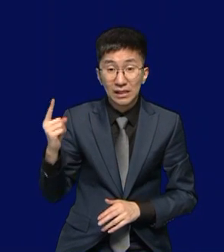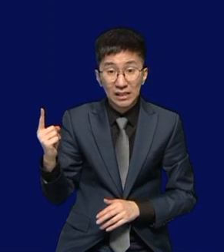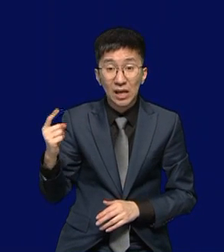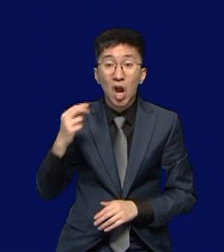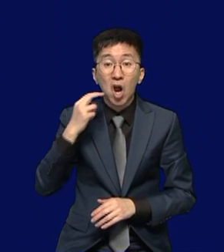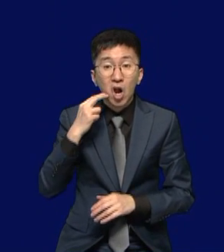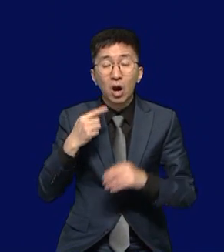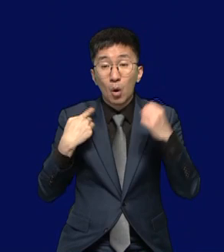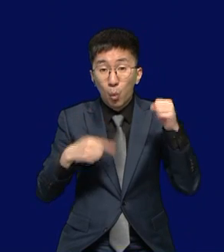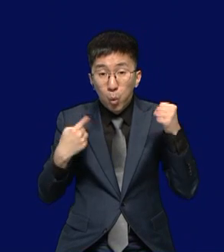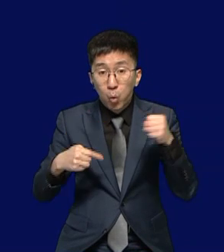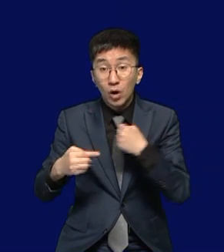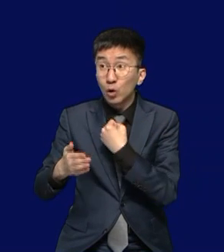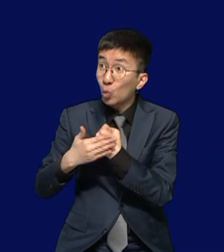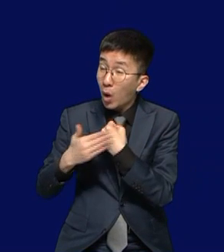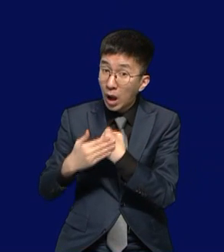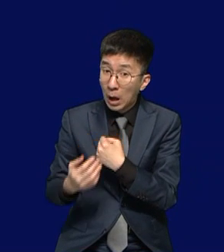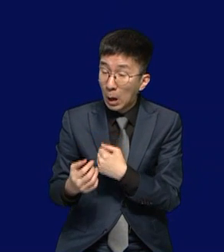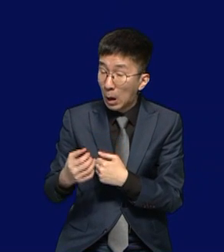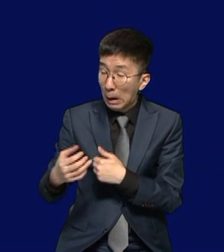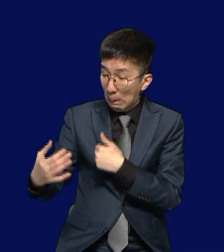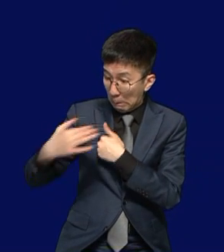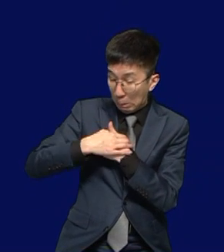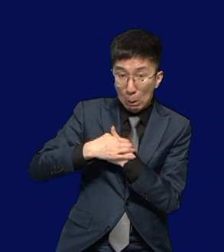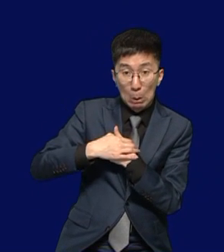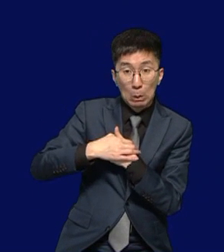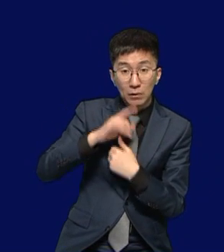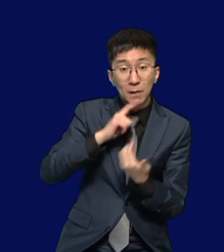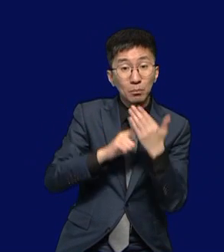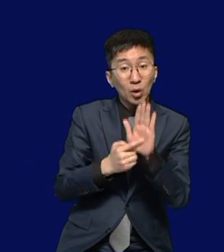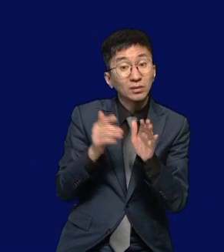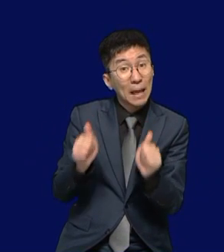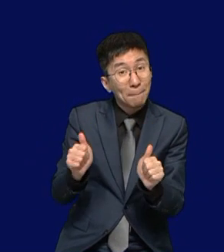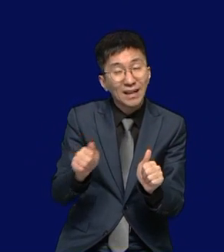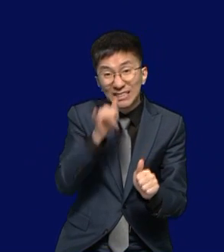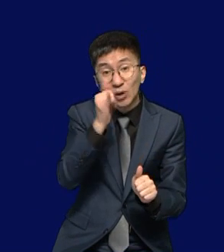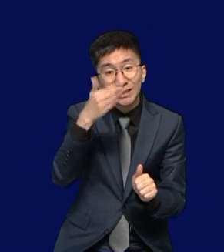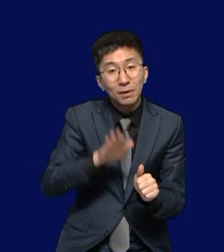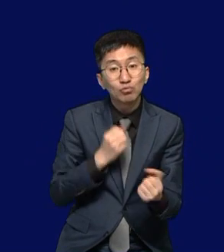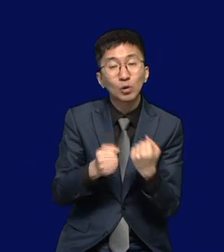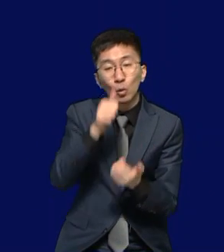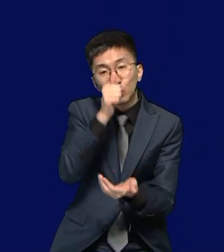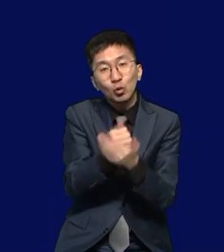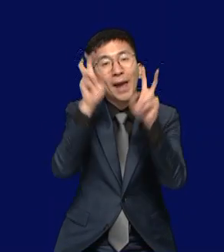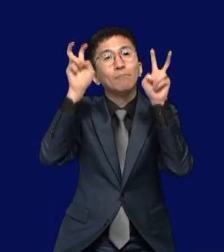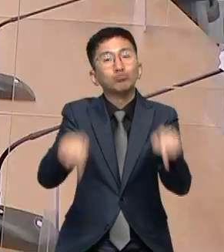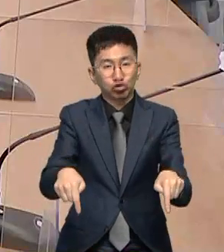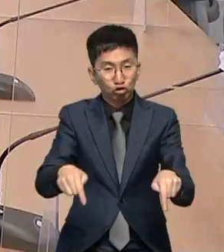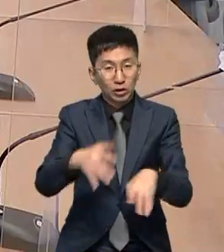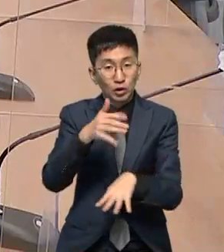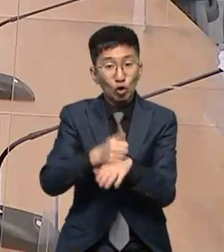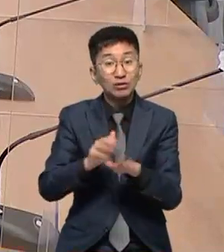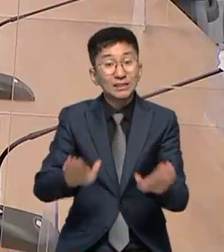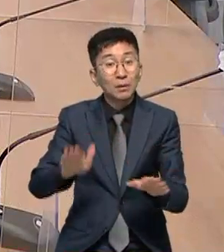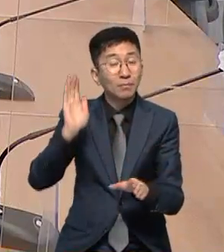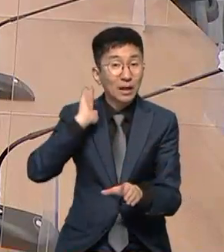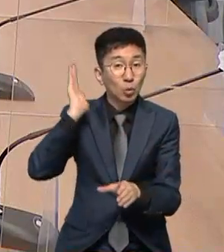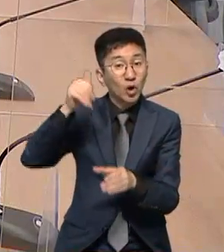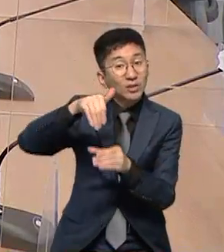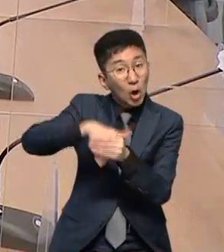옆에서 도와줬다는 누명을 썼다는 취지로 답해 재판을 받았지만 무죄 판결을 받았다며 이번 대선 공보물도 적법하다고 해명했습니다.